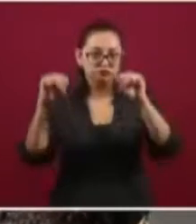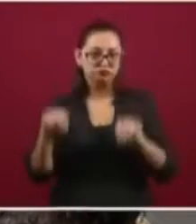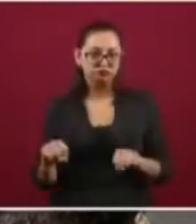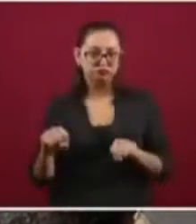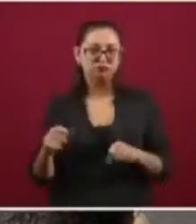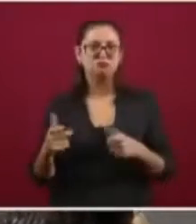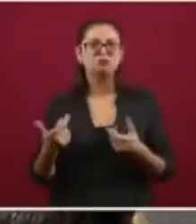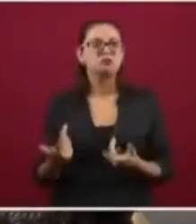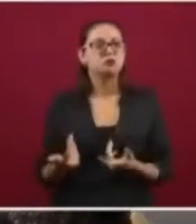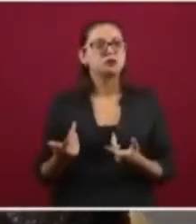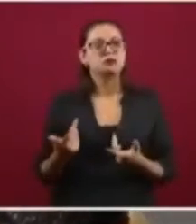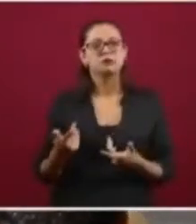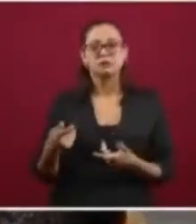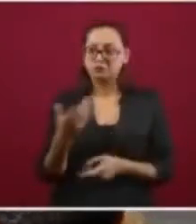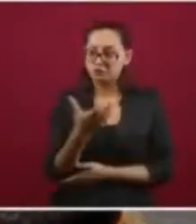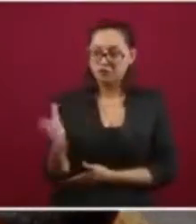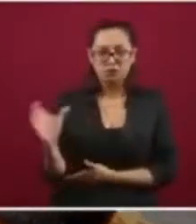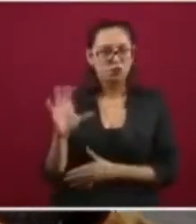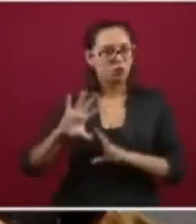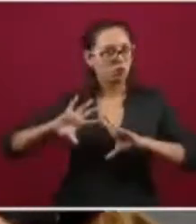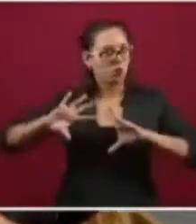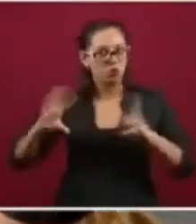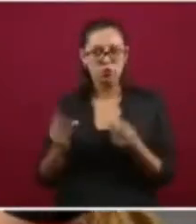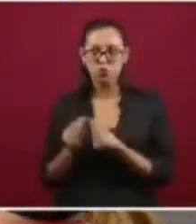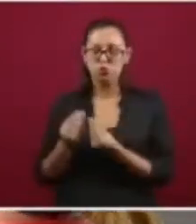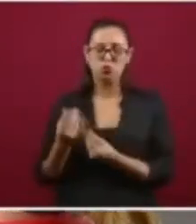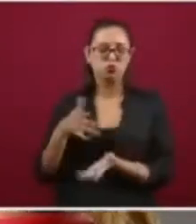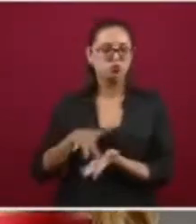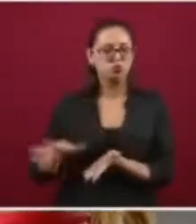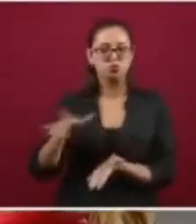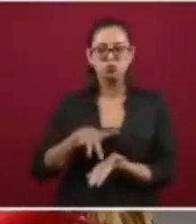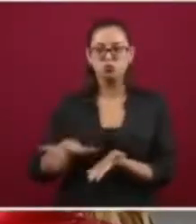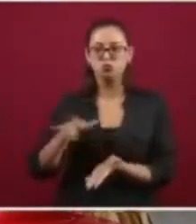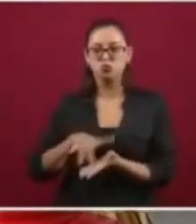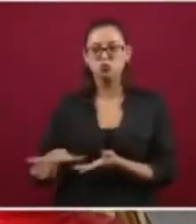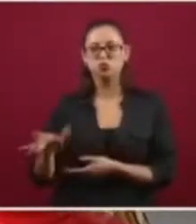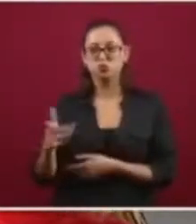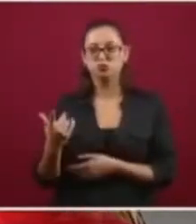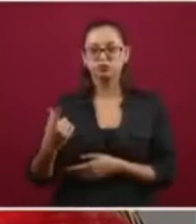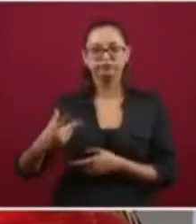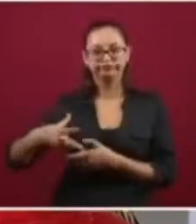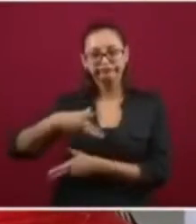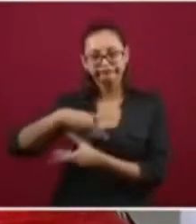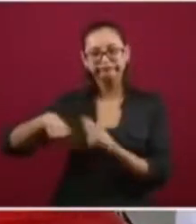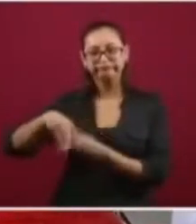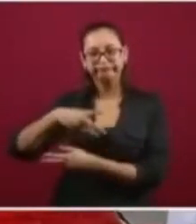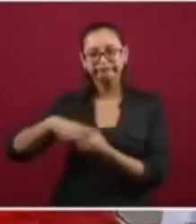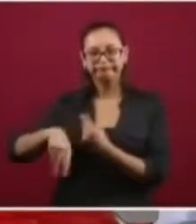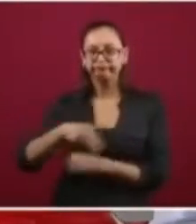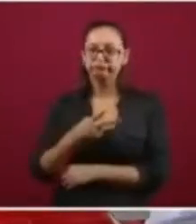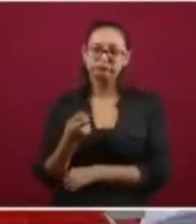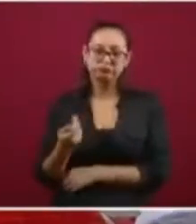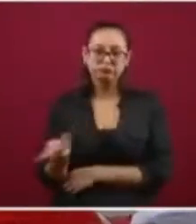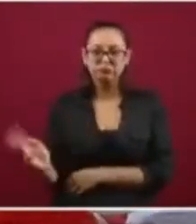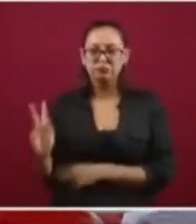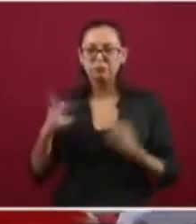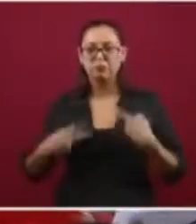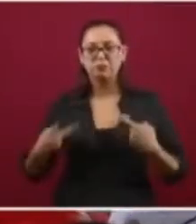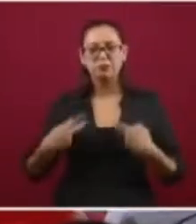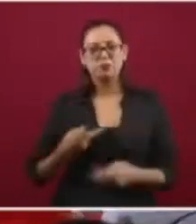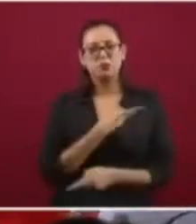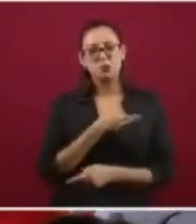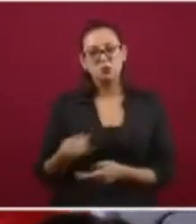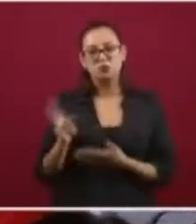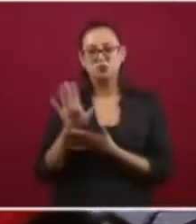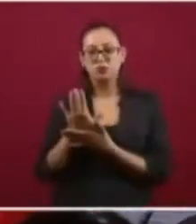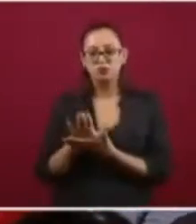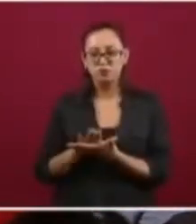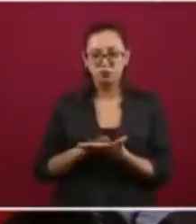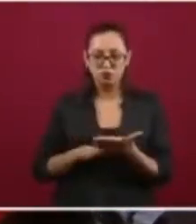Ese es un apoyo de la gente pobre, de la gente humilde de los campesinos.